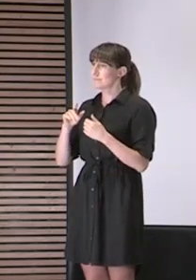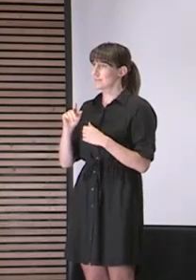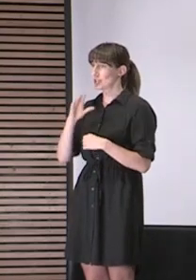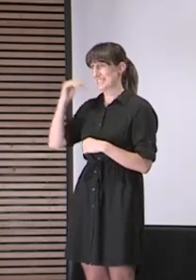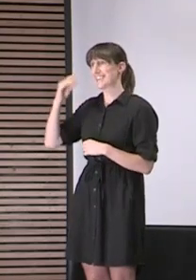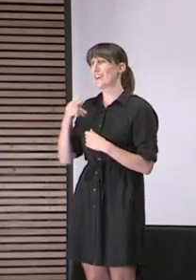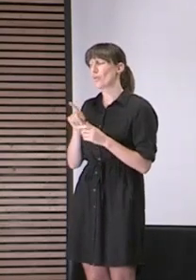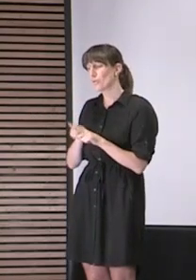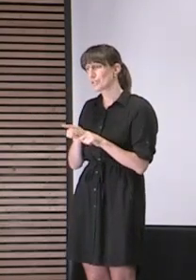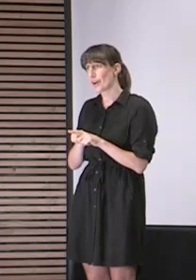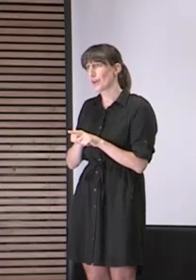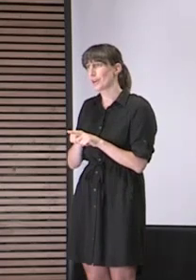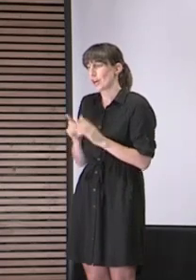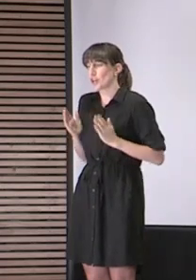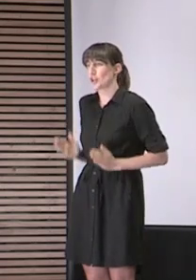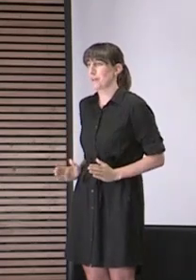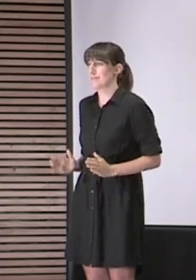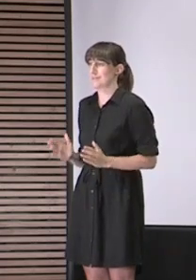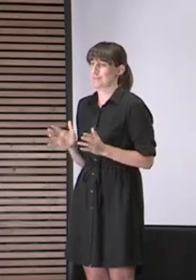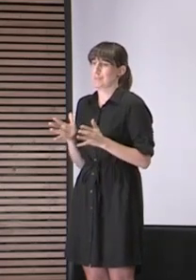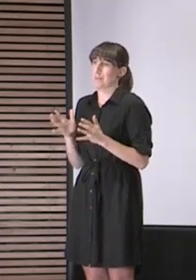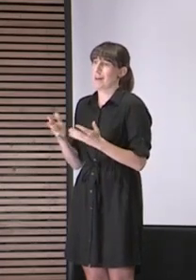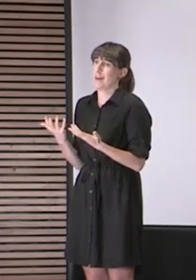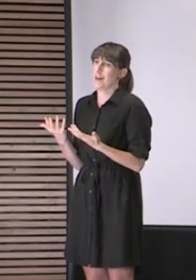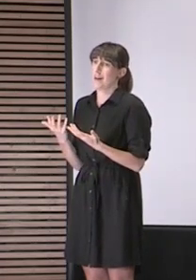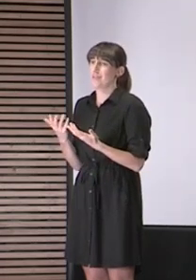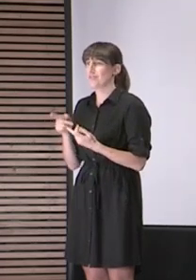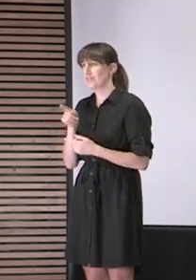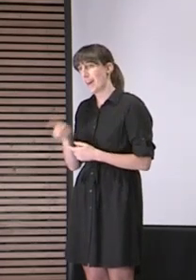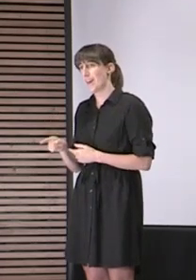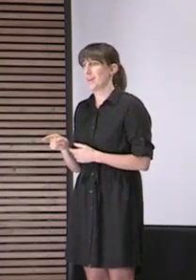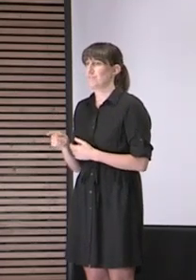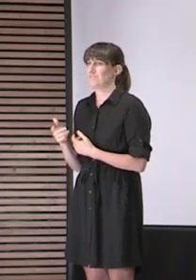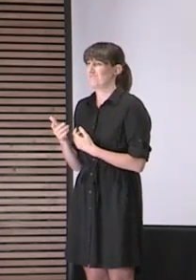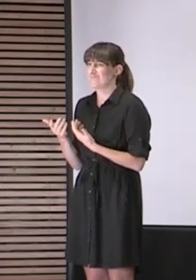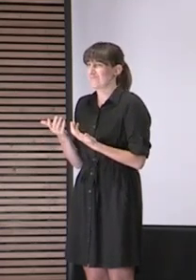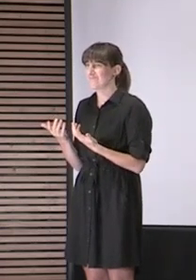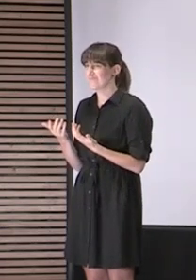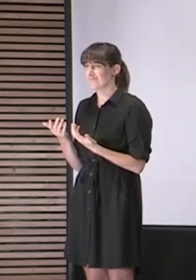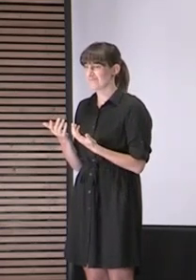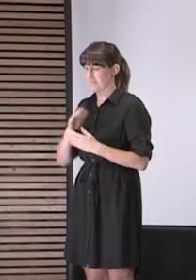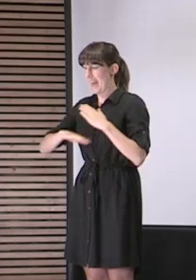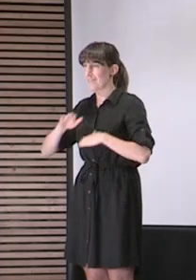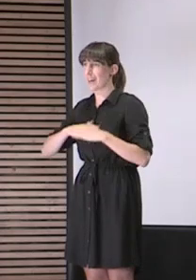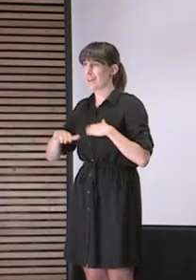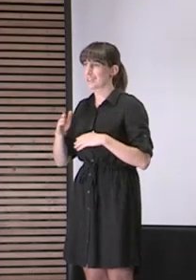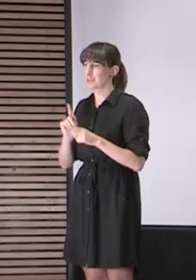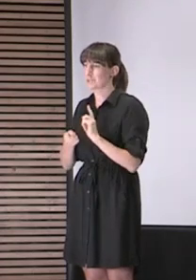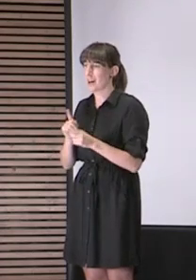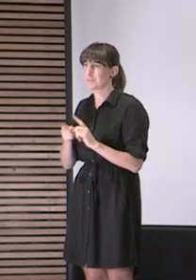abriendo. Hay más acceso a las pruebas este fin de semana que el pasado fin de semana. Jacinda